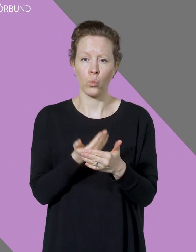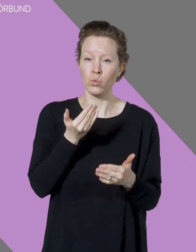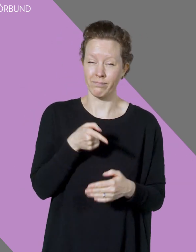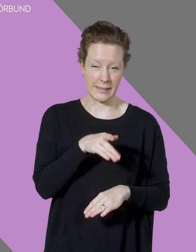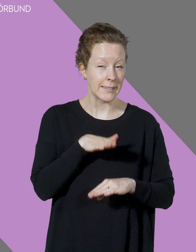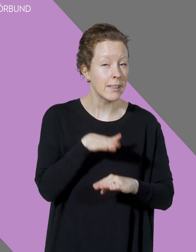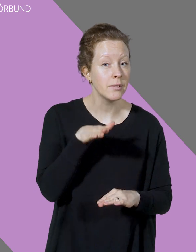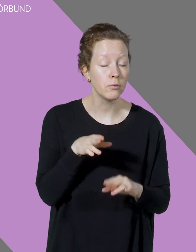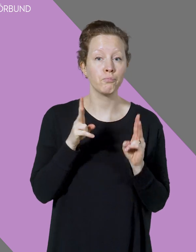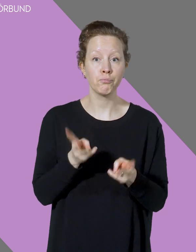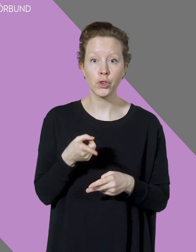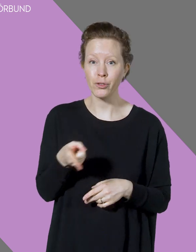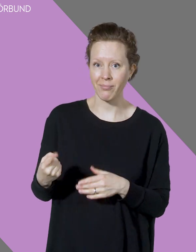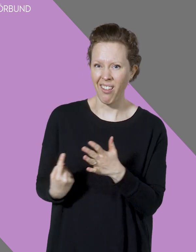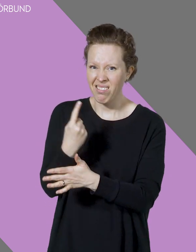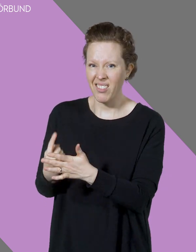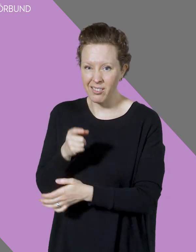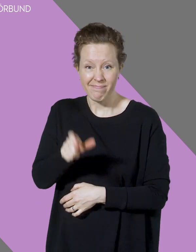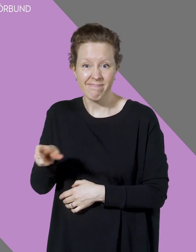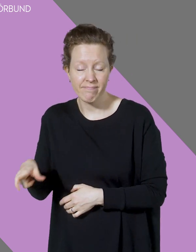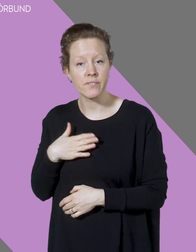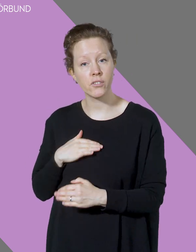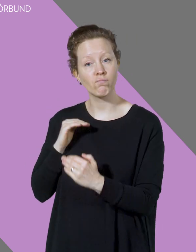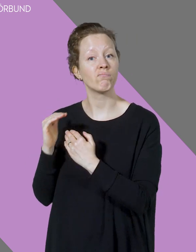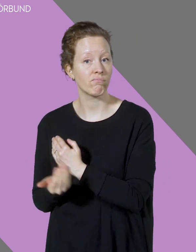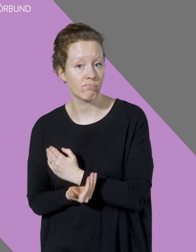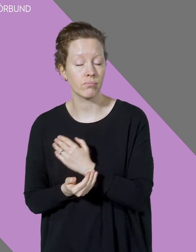för fallet på grund av att saken var känslig och för att skydda offren.